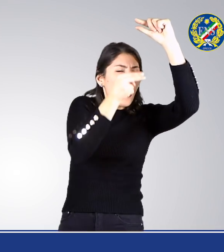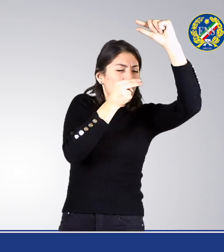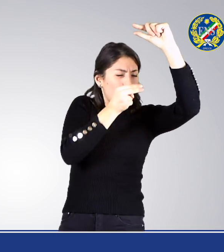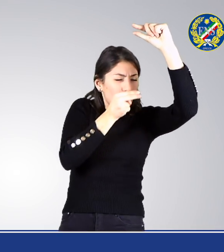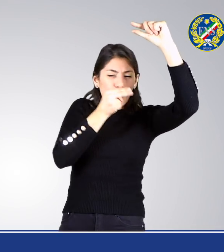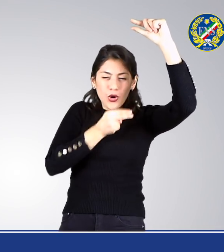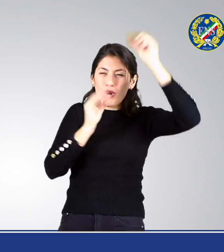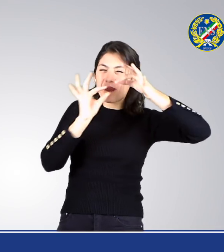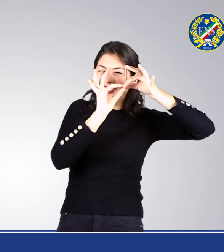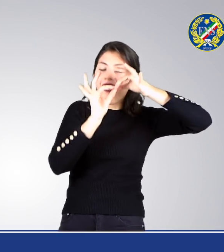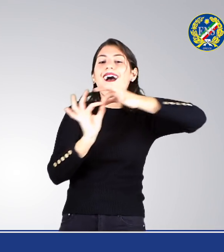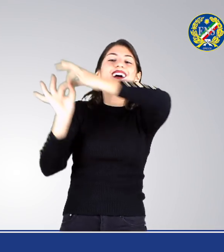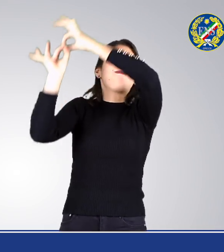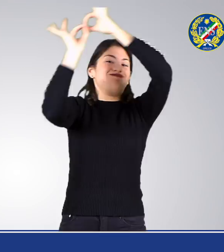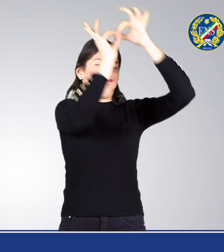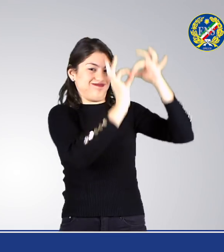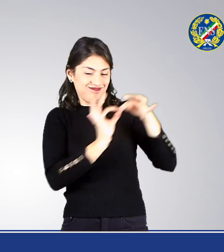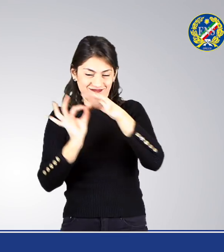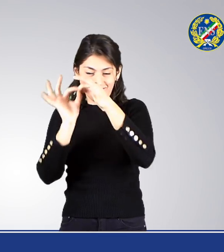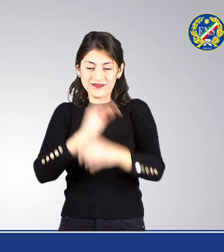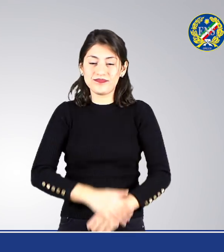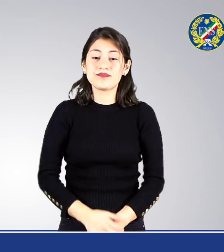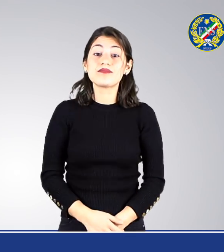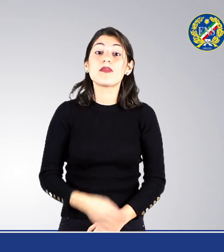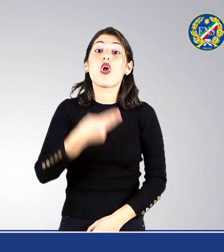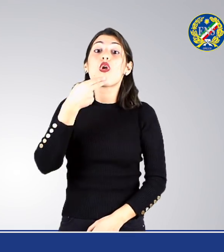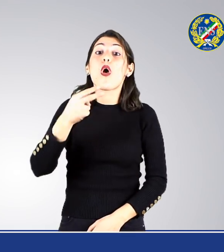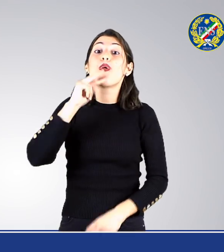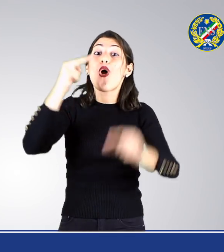Sotto il rettangolo è presente il simbolo della lista, o delle liste, collegate al candidato uninominale,